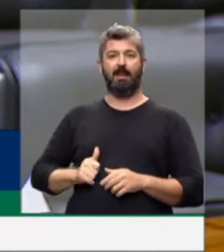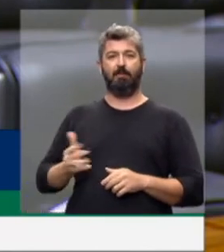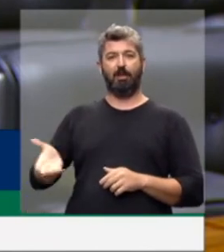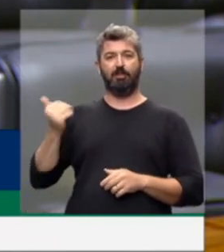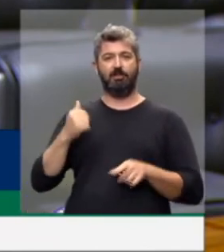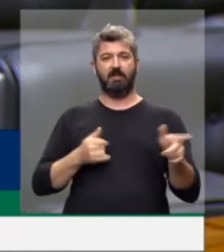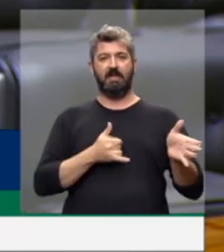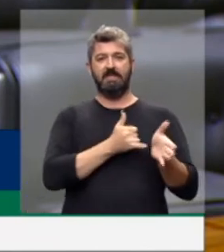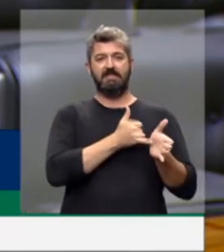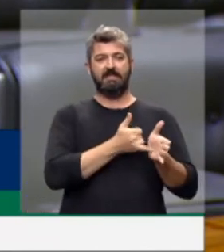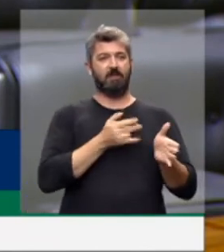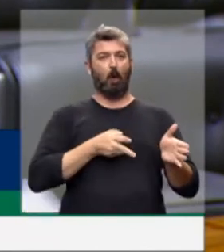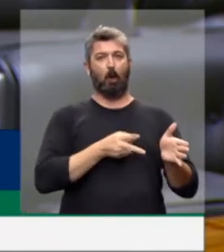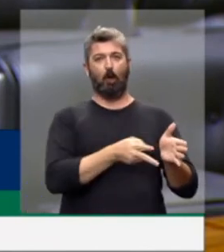DE... [INTERMITÊNCIA DE